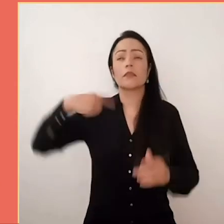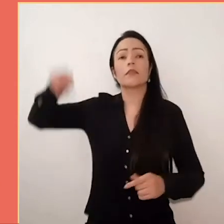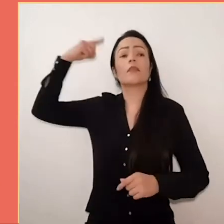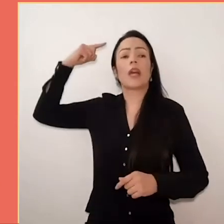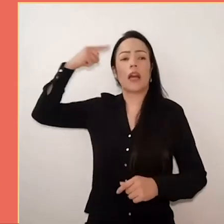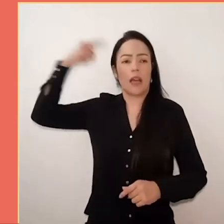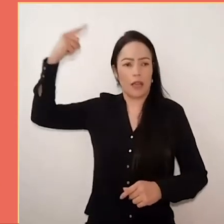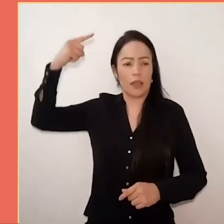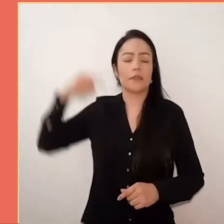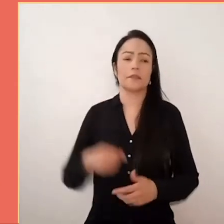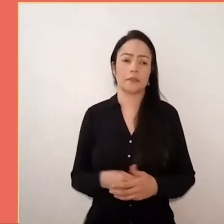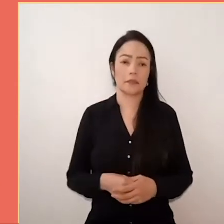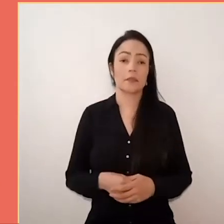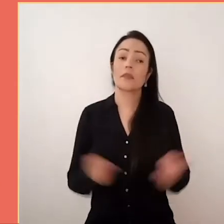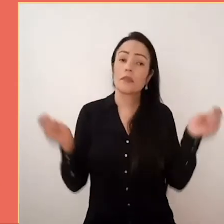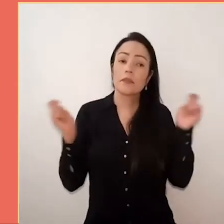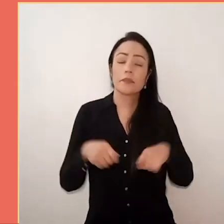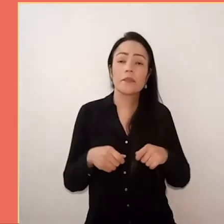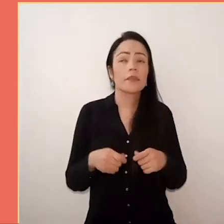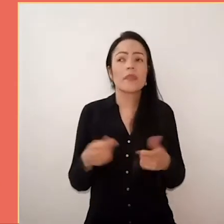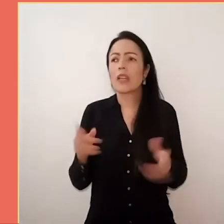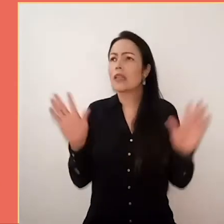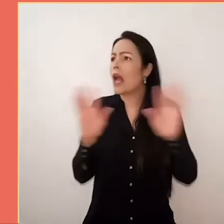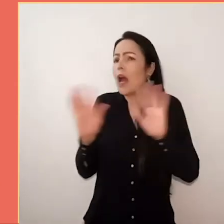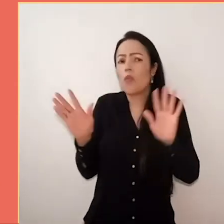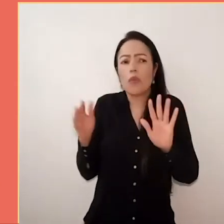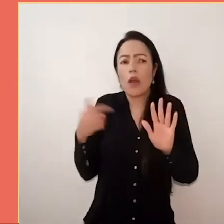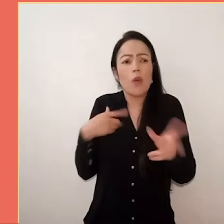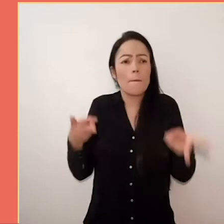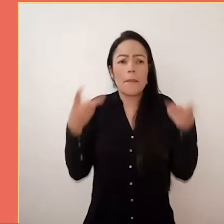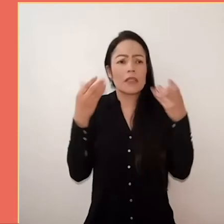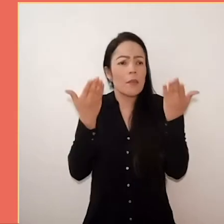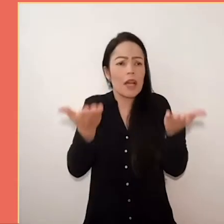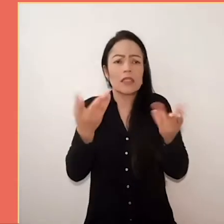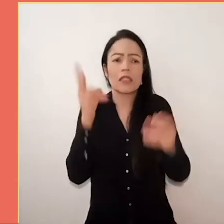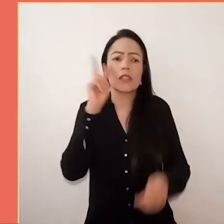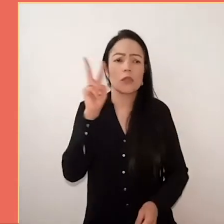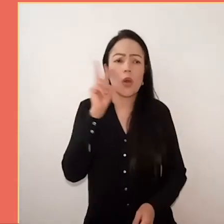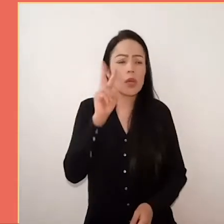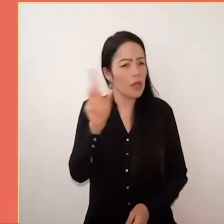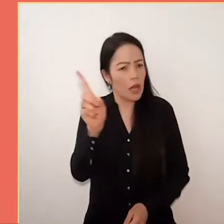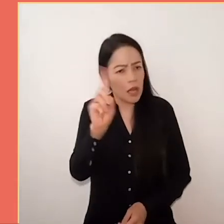e que tenha a possibilidade de dizer: Eu não me reconheço nessa história, eu não me reconheço nesse contexto político,